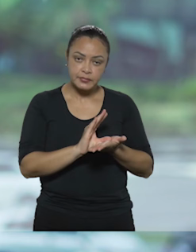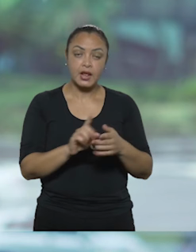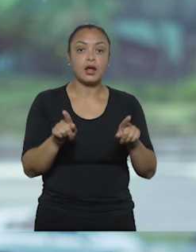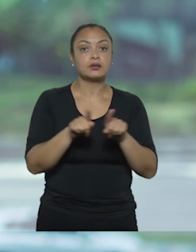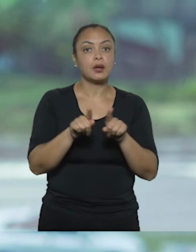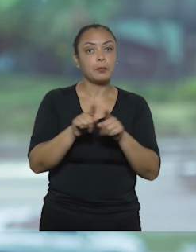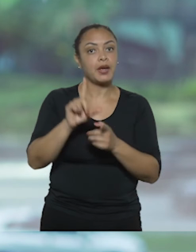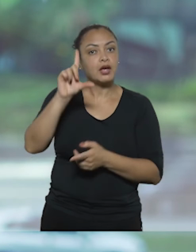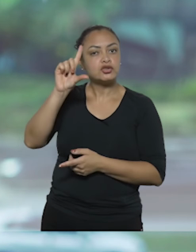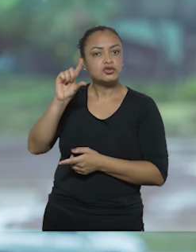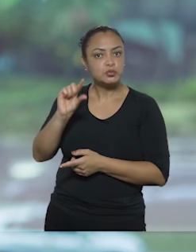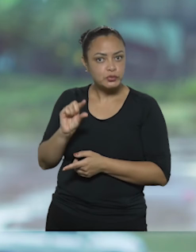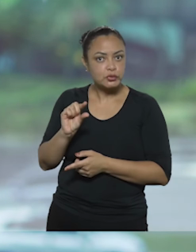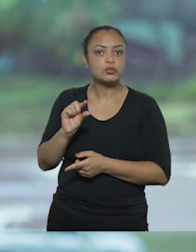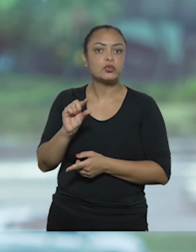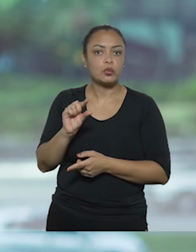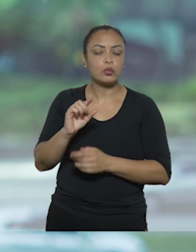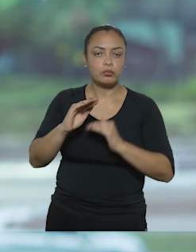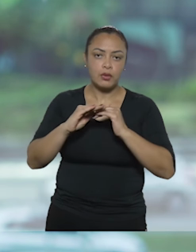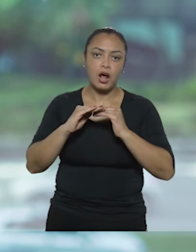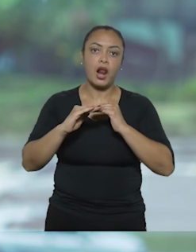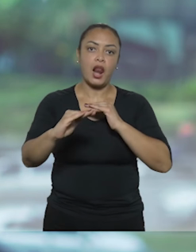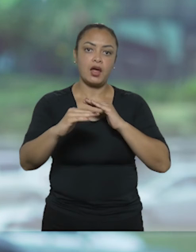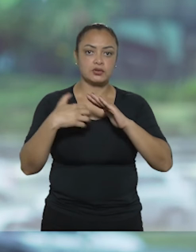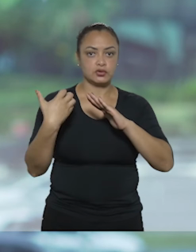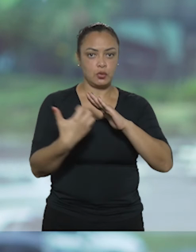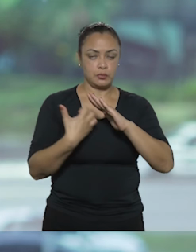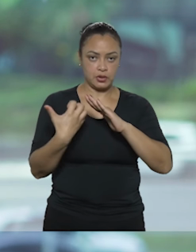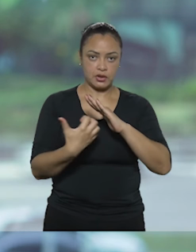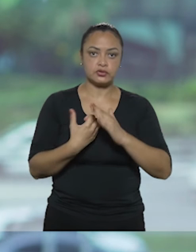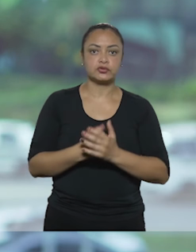redução também da posição em lajes corporativas.